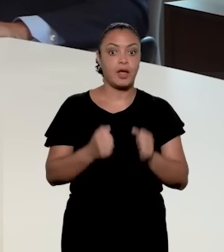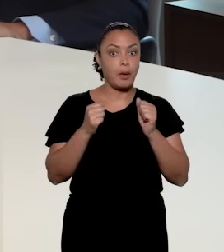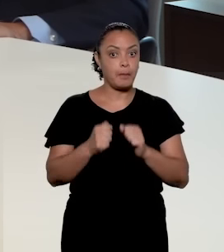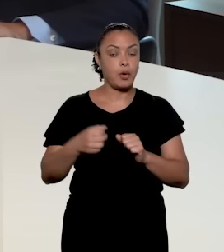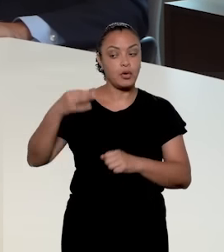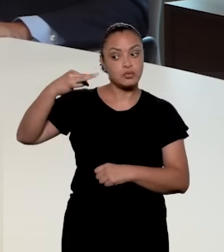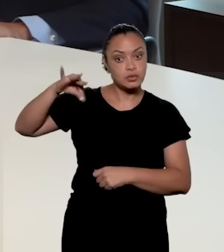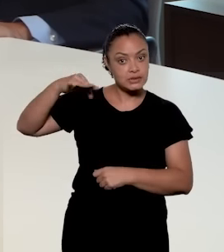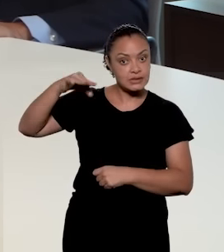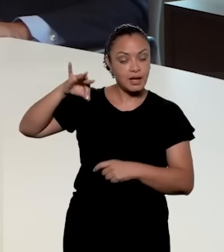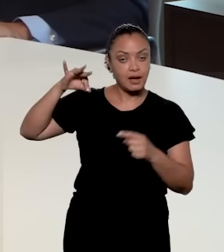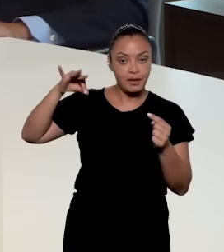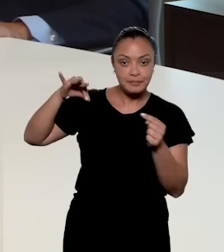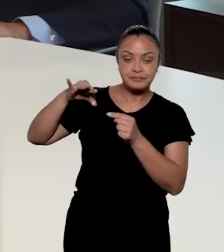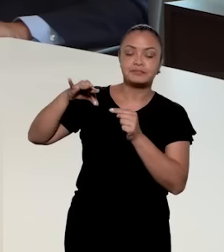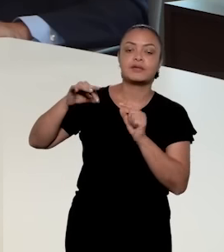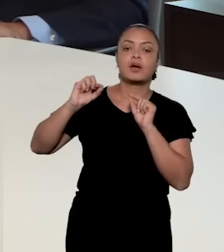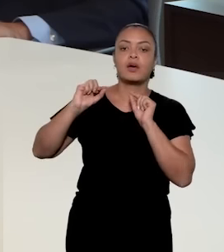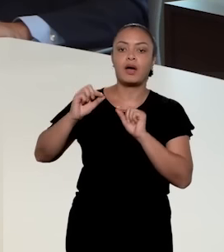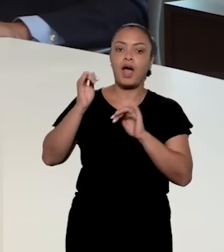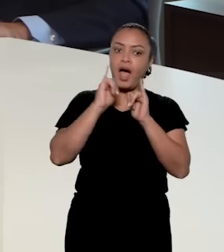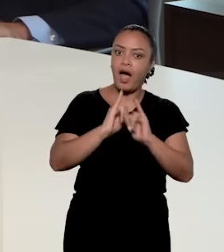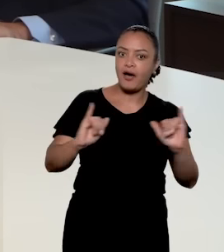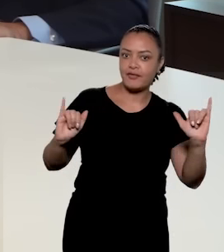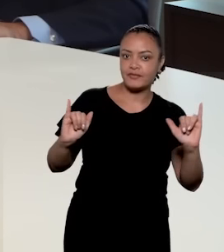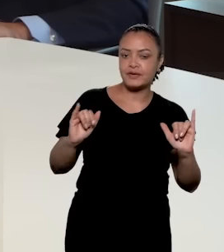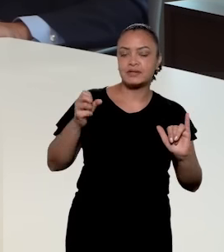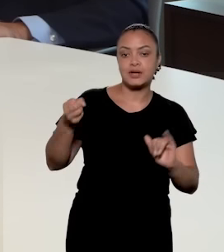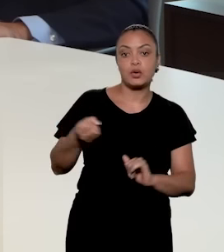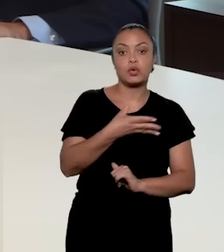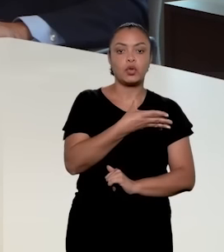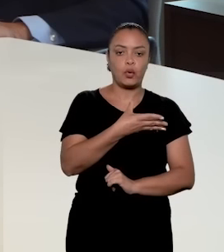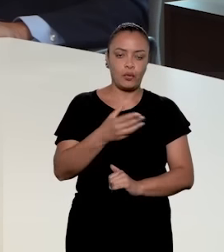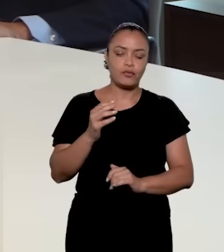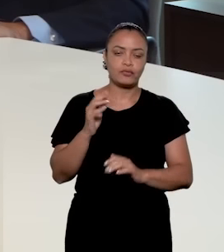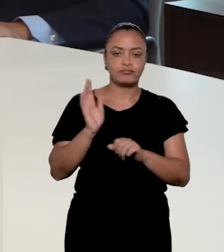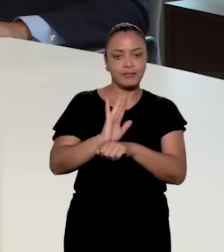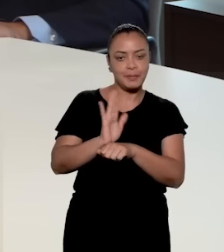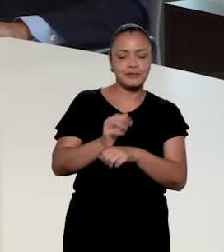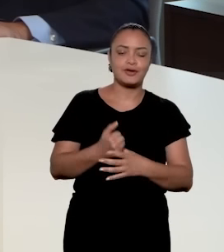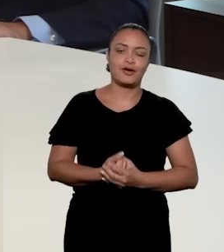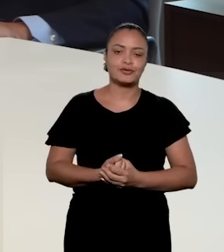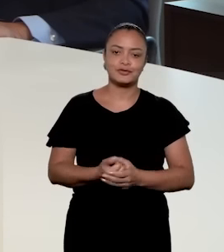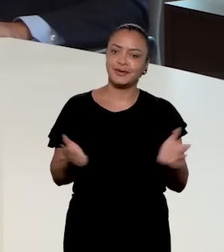Você pode ativar o sininho na plataforma e ser avisado toda vez que subir um novo episódio.